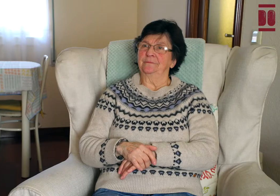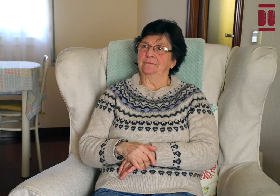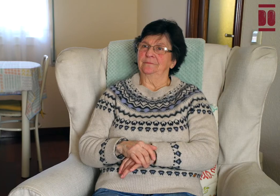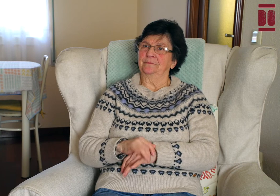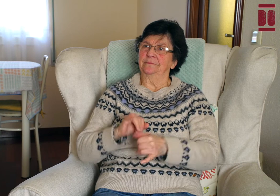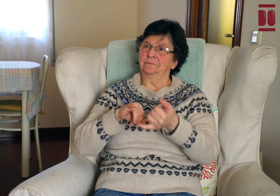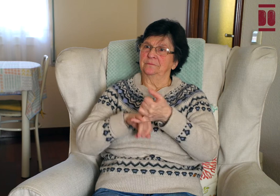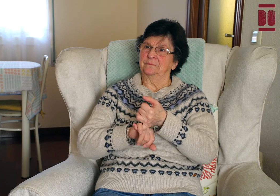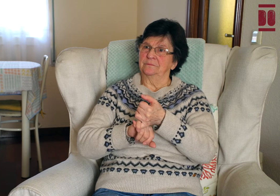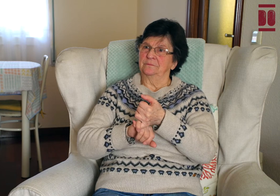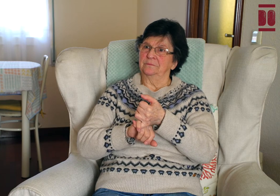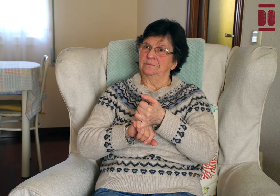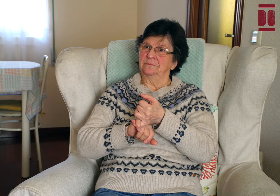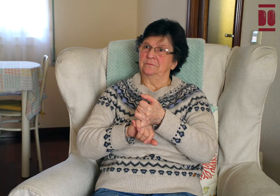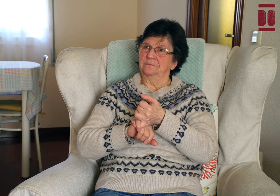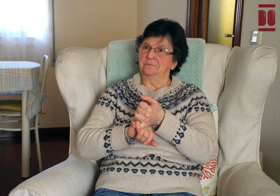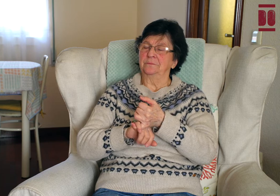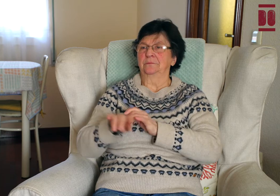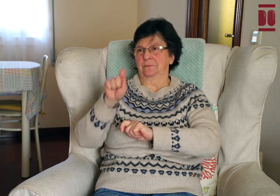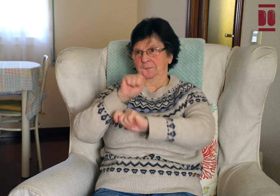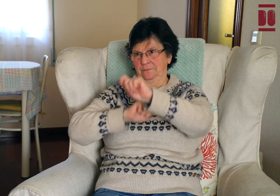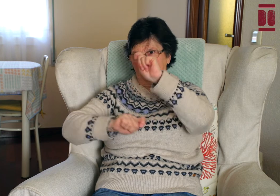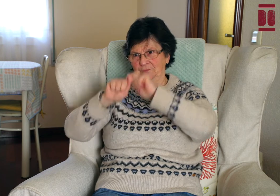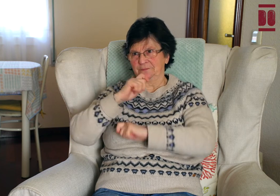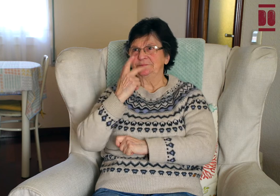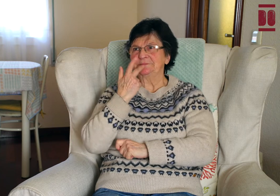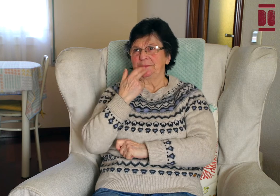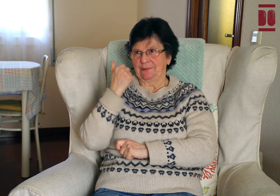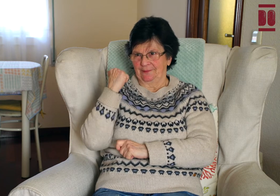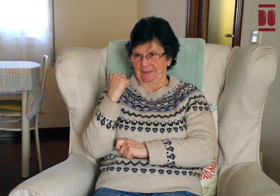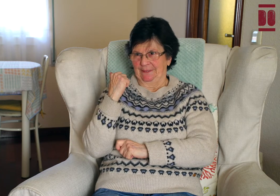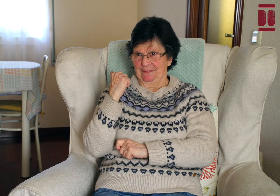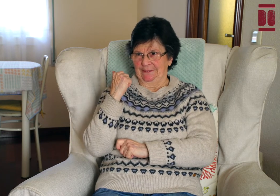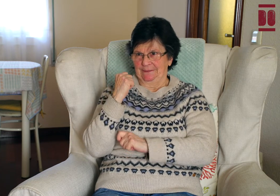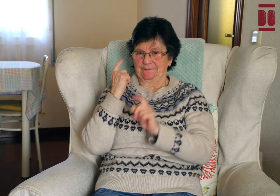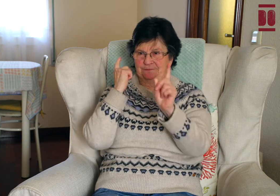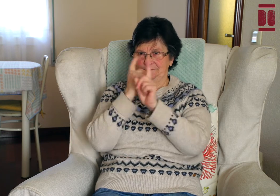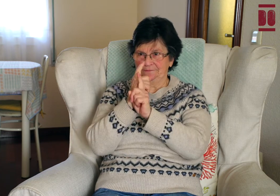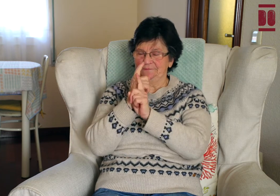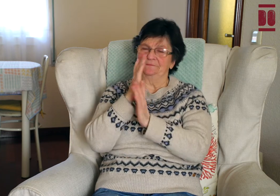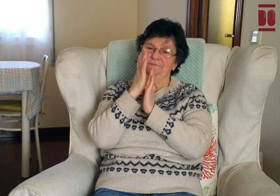¿A mi marido? En la Asociación de Santander, allí nos conocimos y empezamos